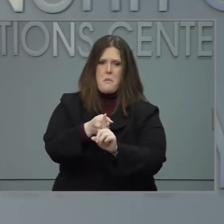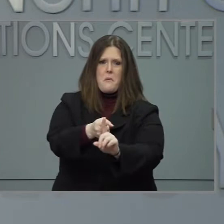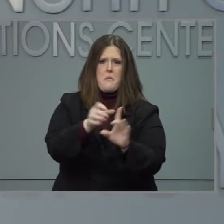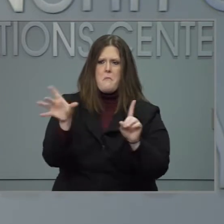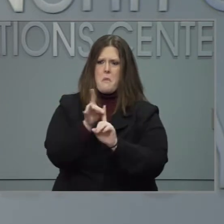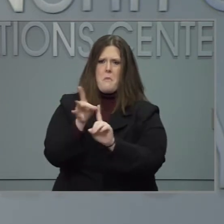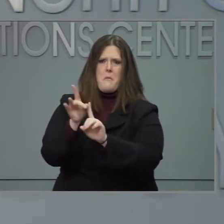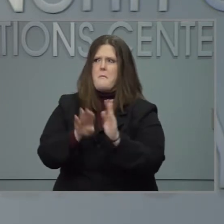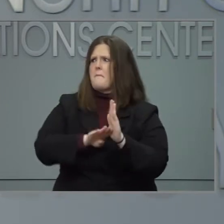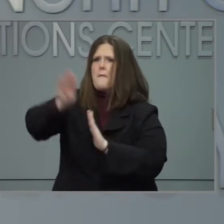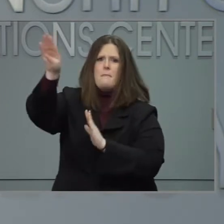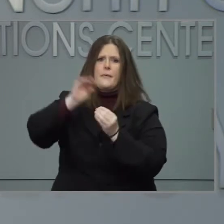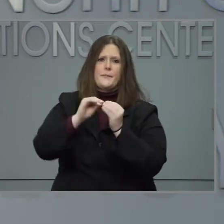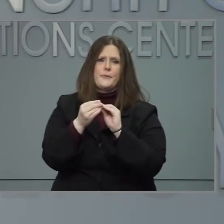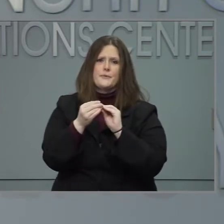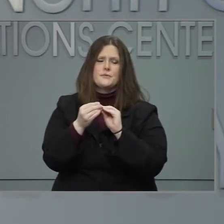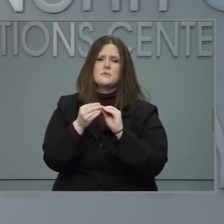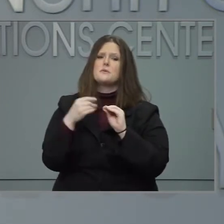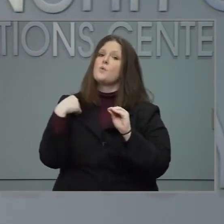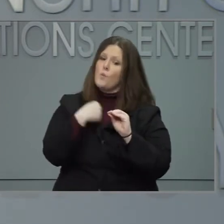Además de mejorar nuestras cifras de covid.